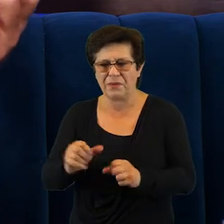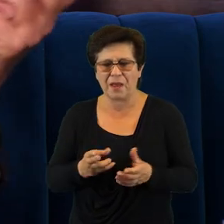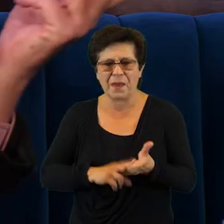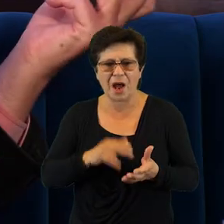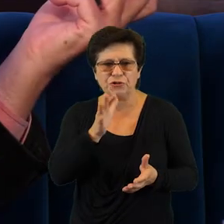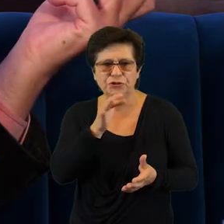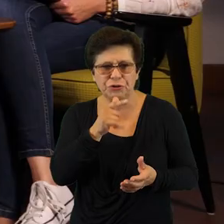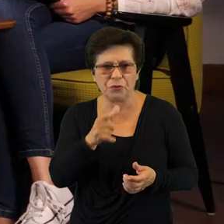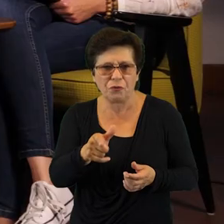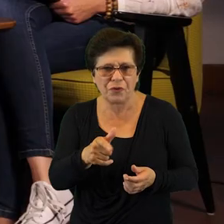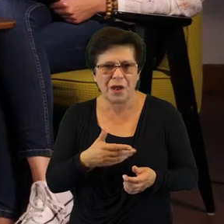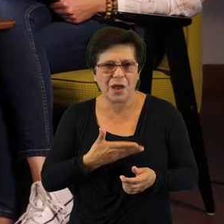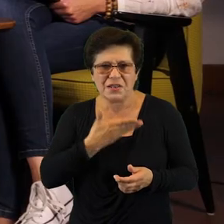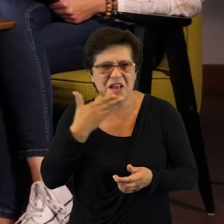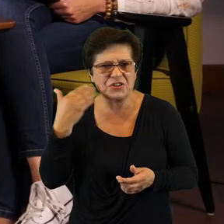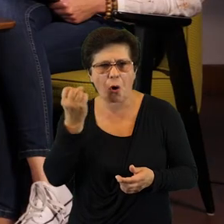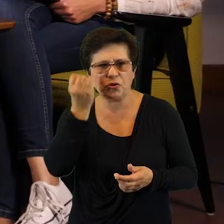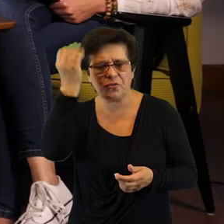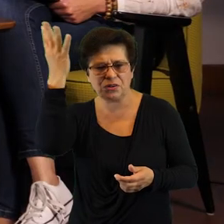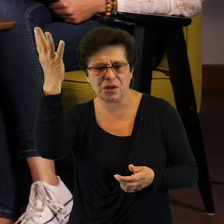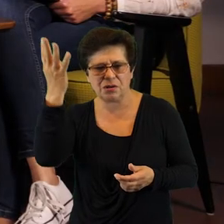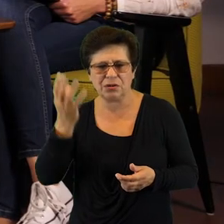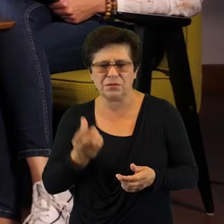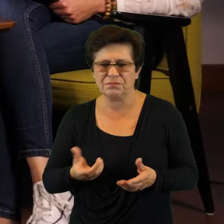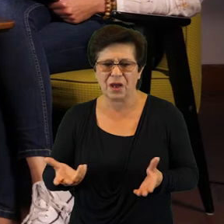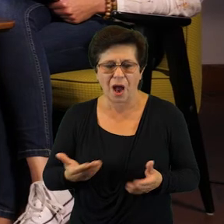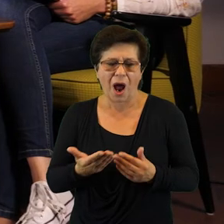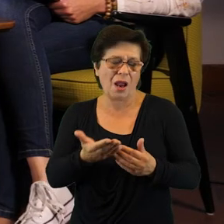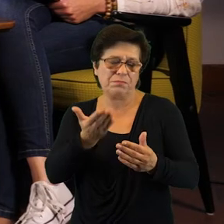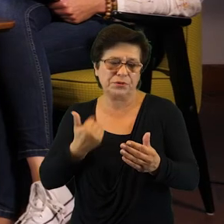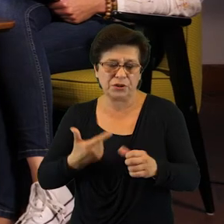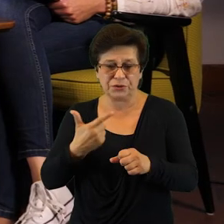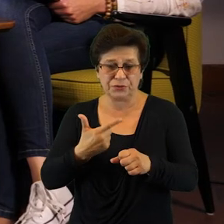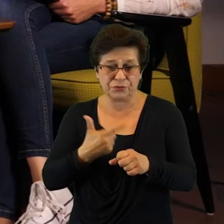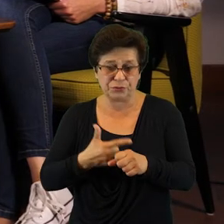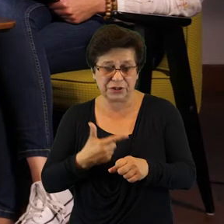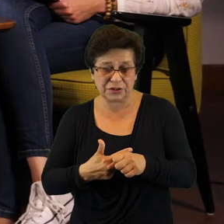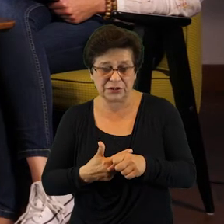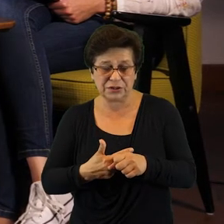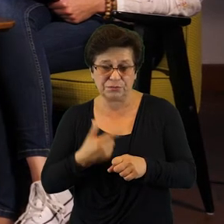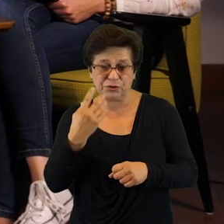Ale Słonimski chwilę wcześniej, przed 1924 rokiem, bo 1923 roku albo wiosną, już nie pamiętam,